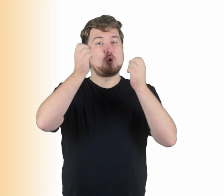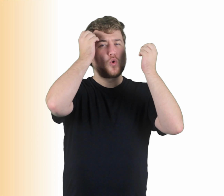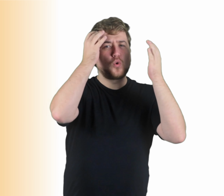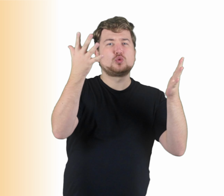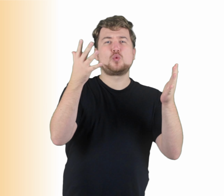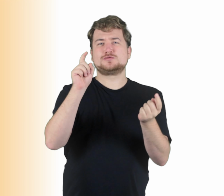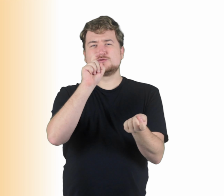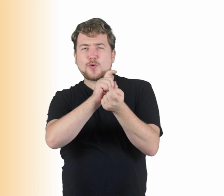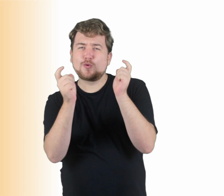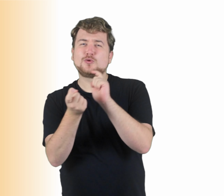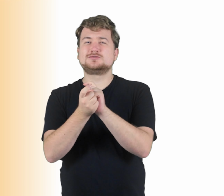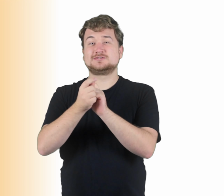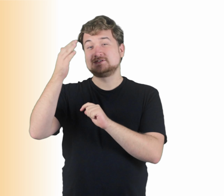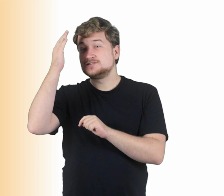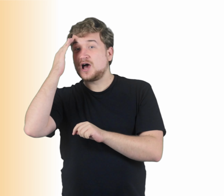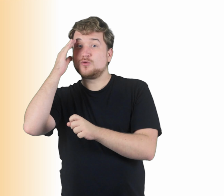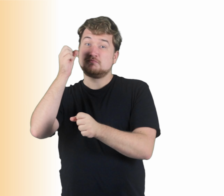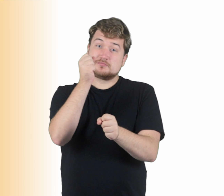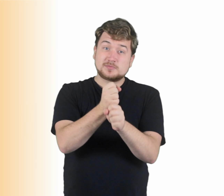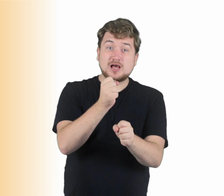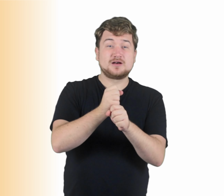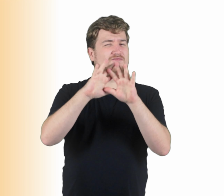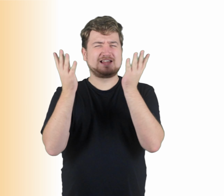Na nasz rozwój wpływa też kultura, sąsiedztwo, znajomi, praca,